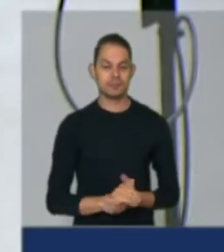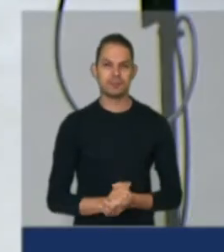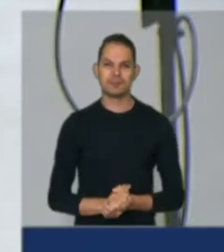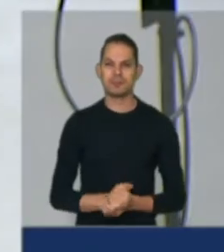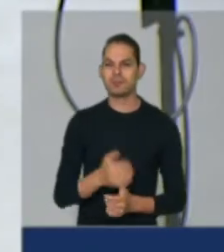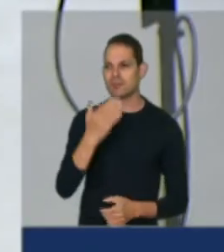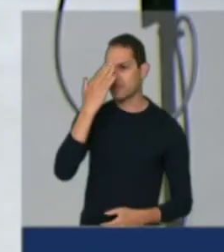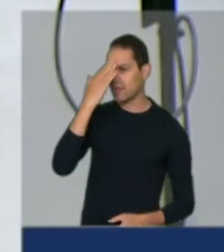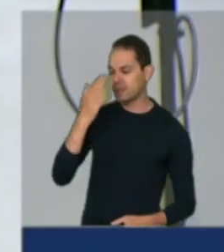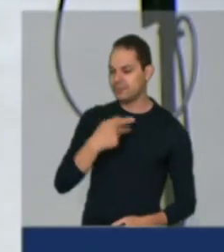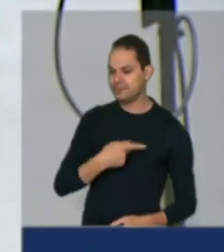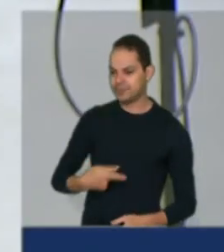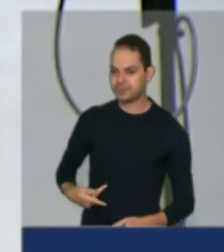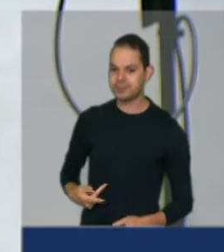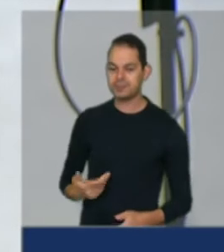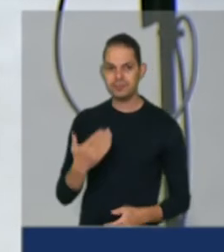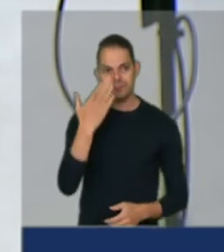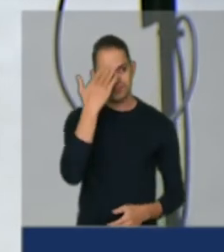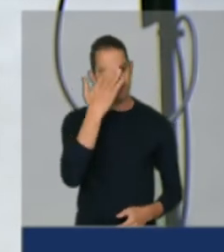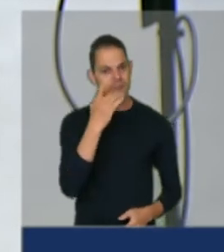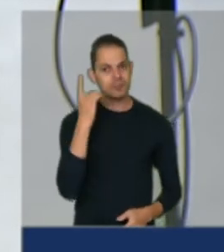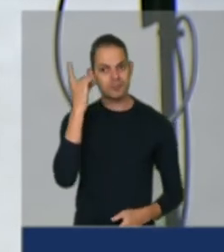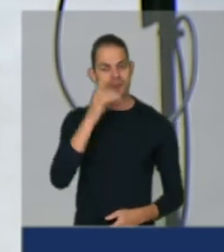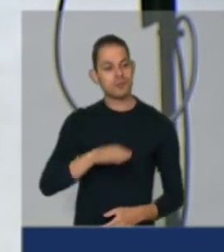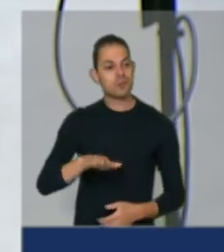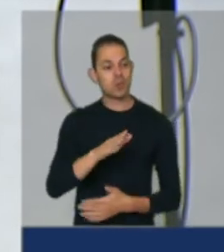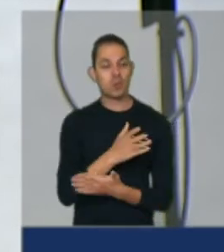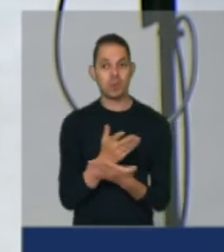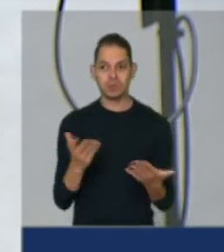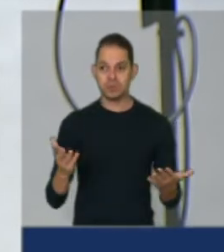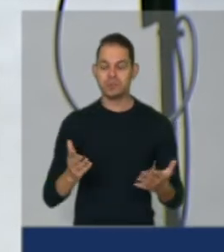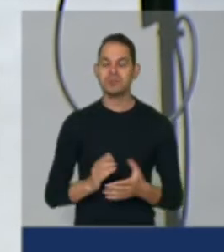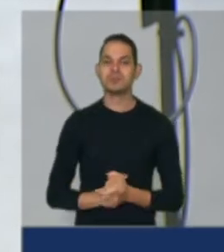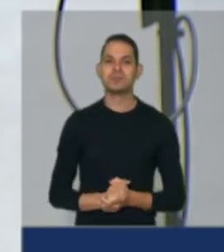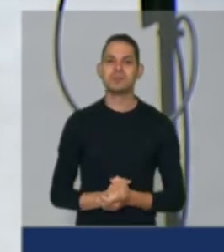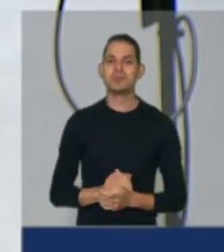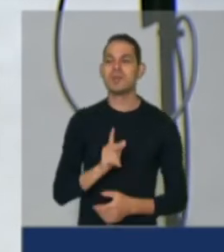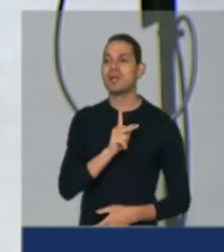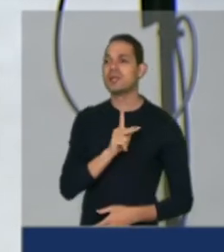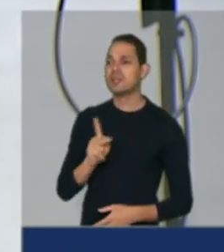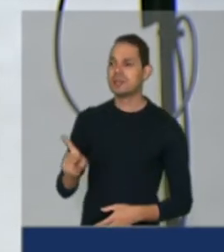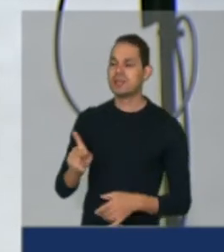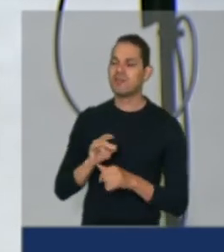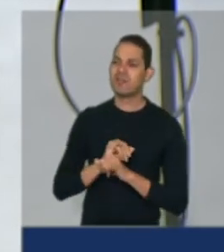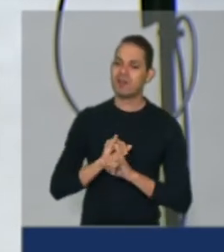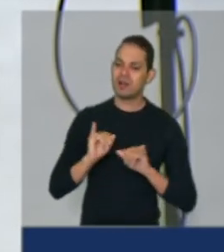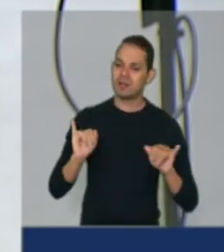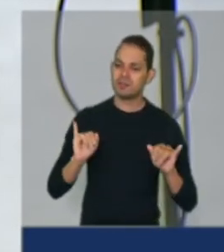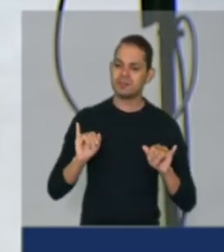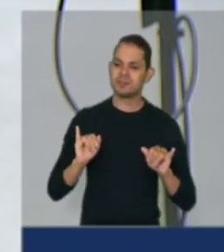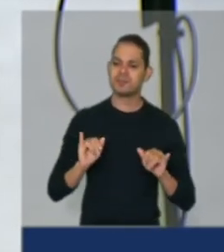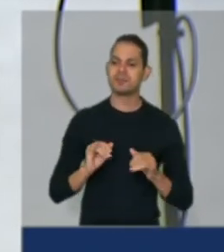OBRIGADO, NOBRE DEPUTADO, OBRIGADO COLEGA DEPUTADO DANIEL ALMEIDA. PRESIDENTE, SÓ PARA FAZER UM REGISTRO QUE MAIS DE 100 PREFEITOS DA BAHIA ESTIVERAM PRESENTES NA TARDE